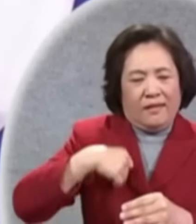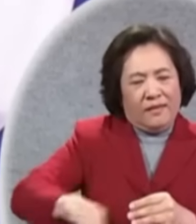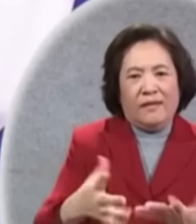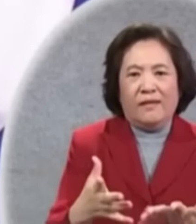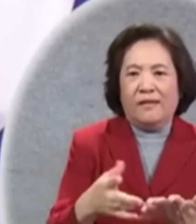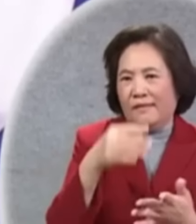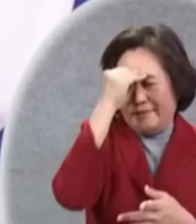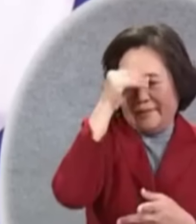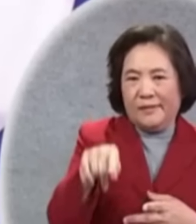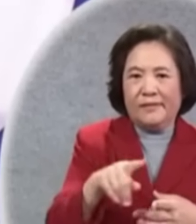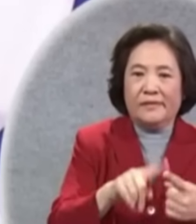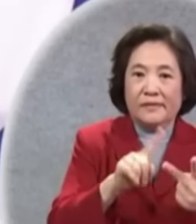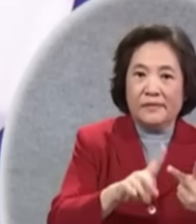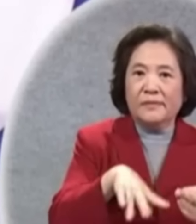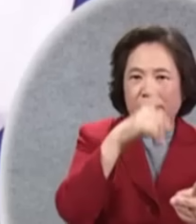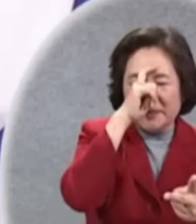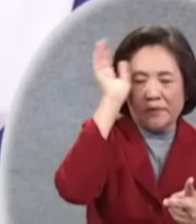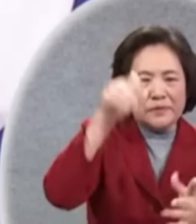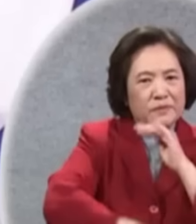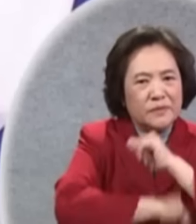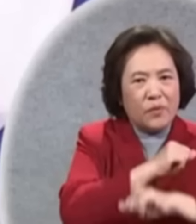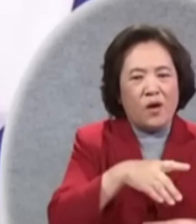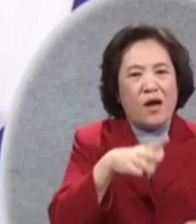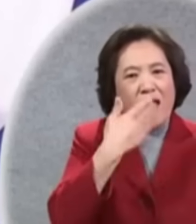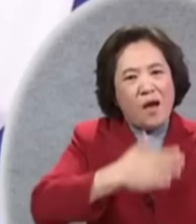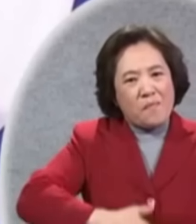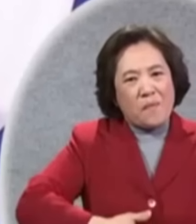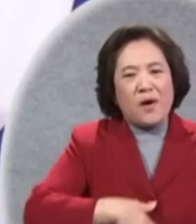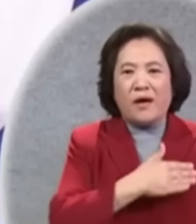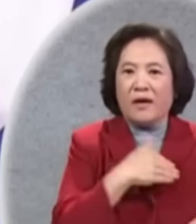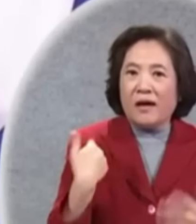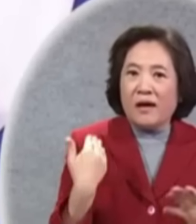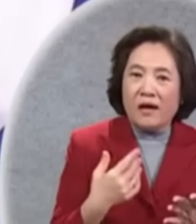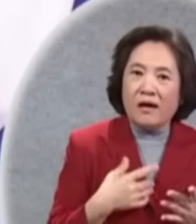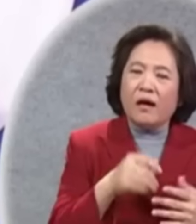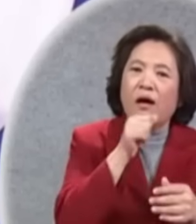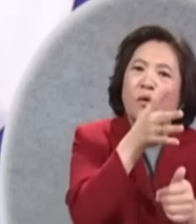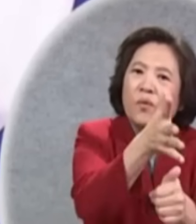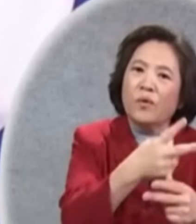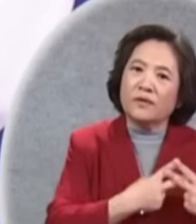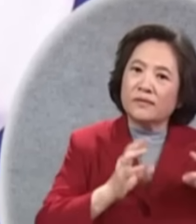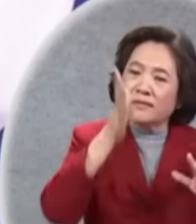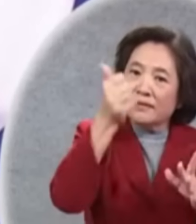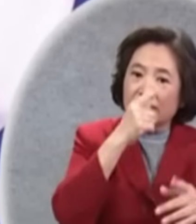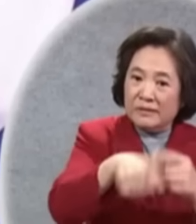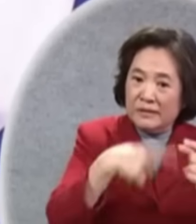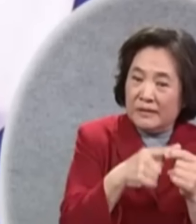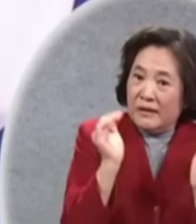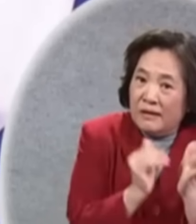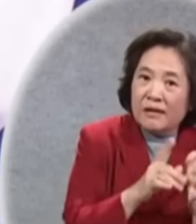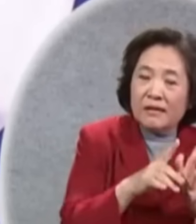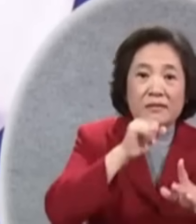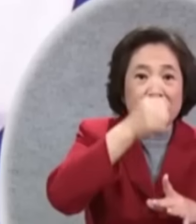第二 希望過好日子 你蔡英文就執政這1年 你能夠給臺灣帶來好日子嗎